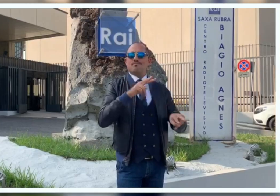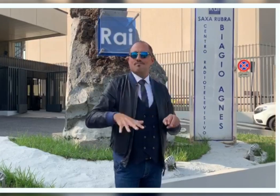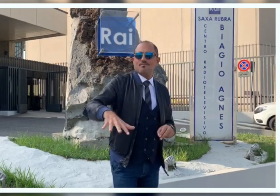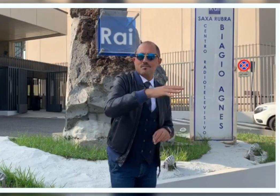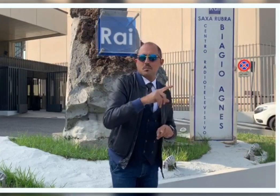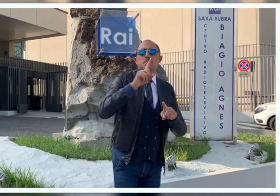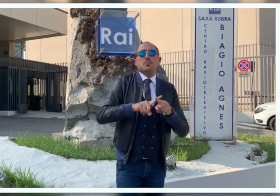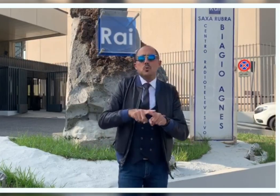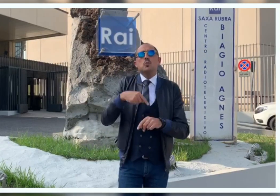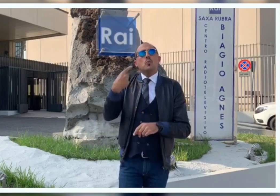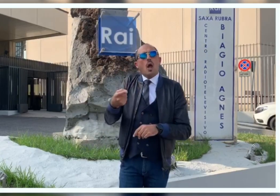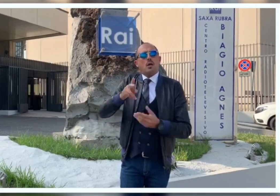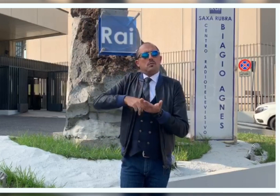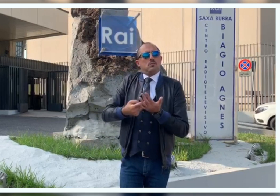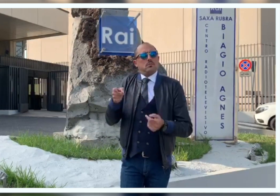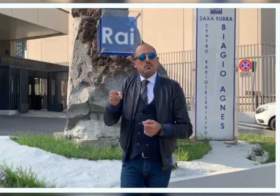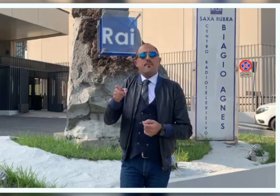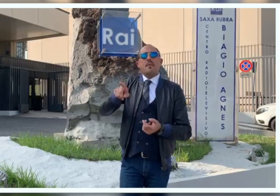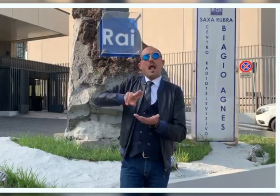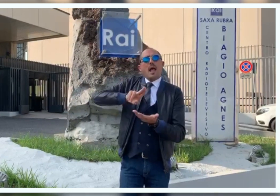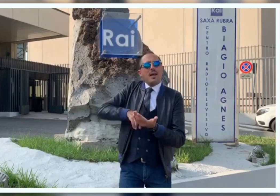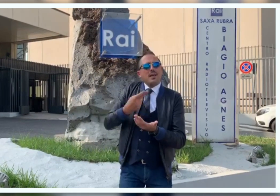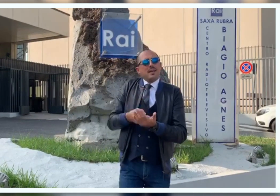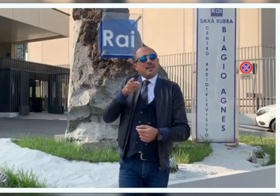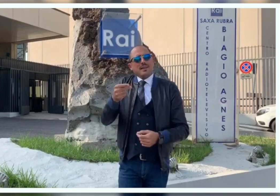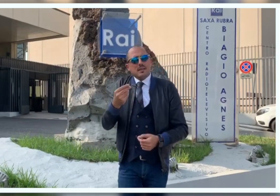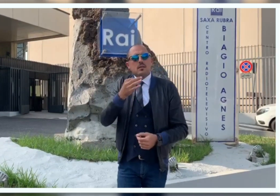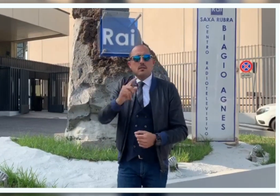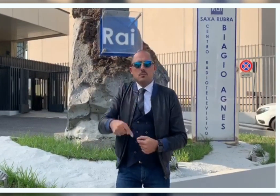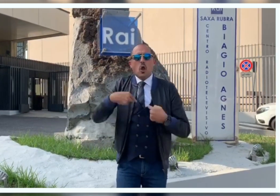Abbiamo discusso anche dei servizi di interpretariato